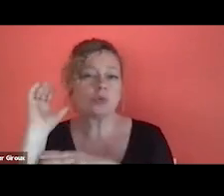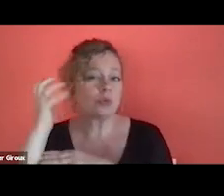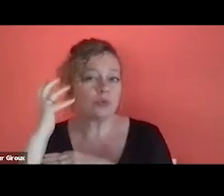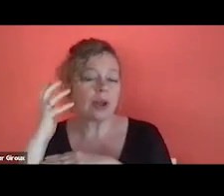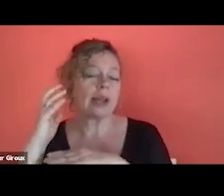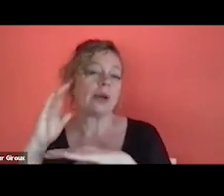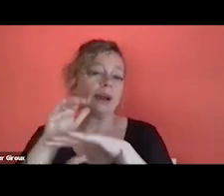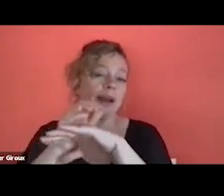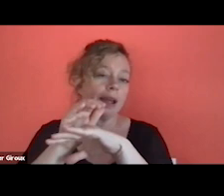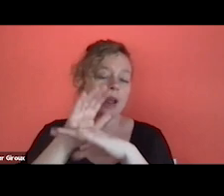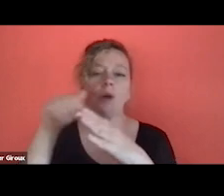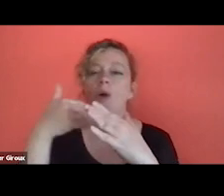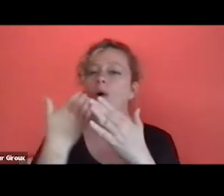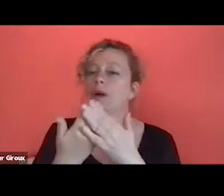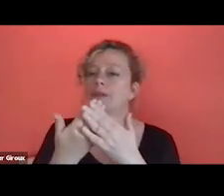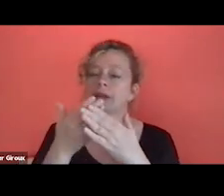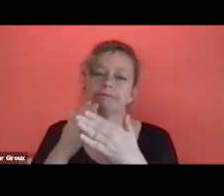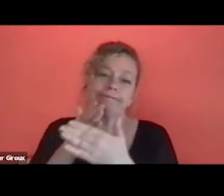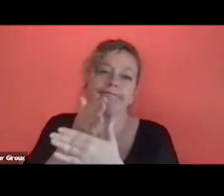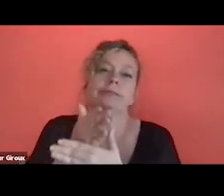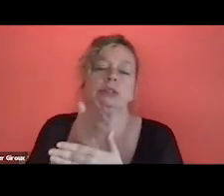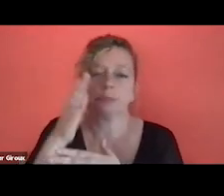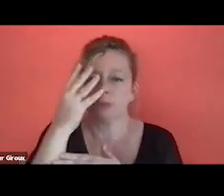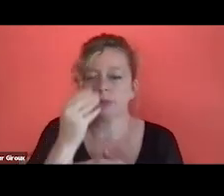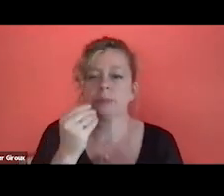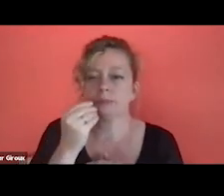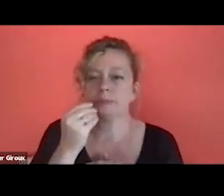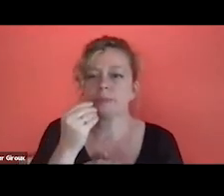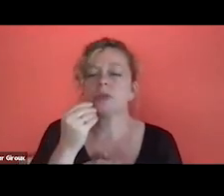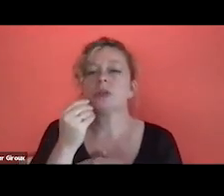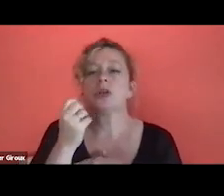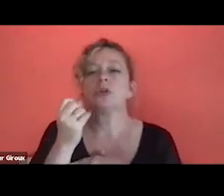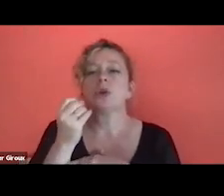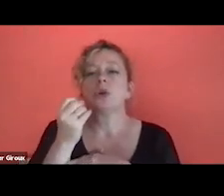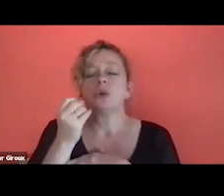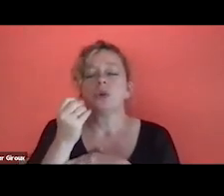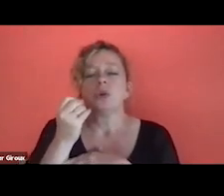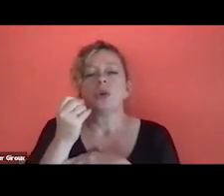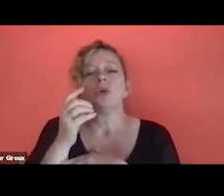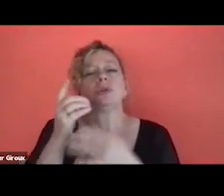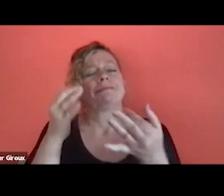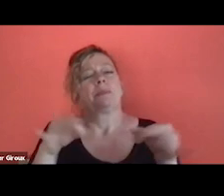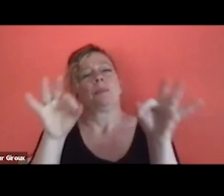por la noche, todo eso realmente interrumpe su sueño. Entonces, hay conexiones realmente importantes